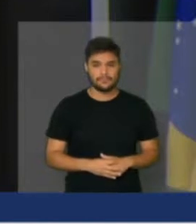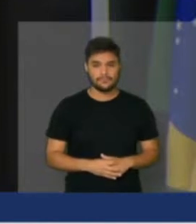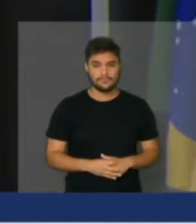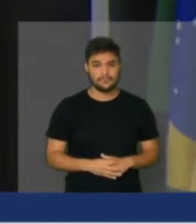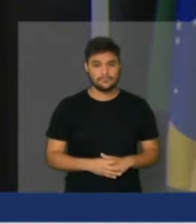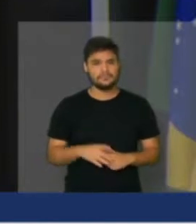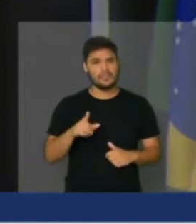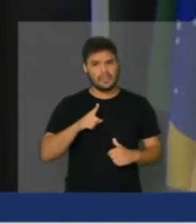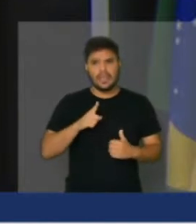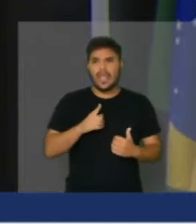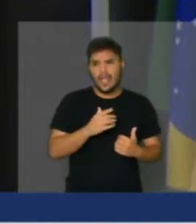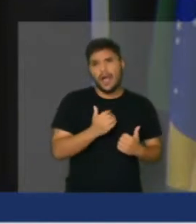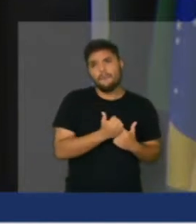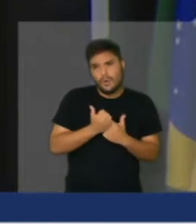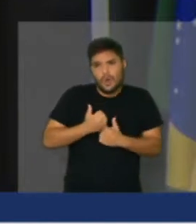TIVERAM COMIGO, AQUELES QUE ME